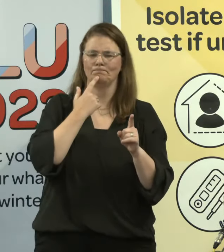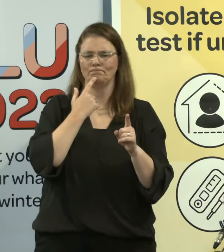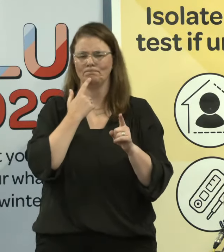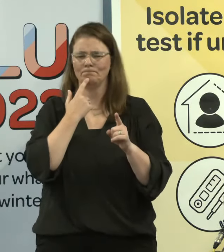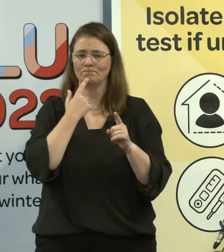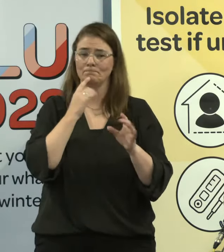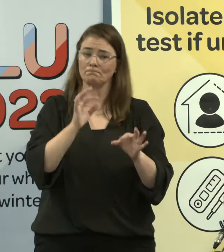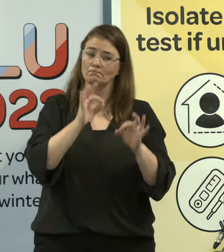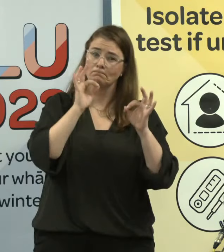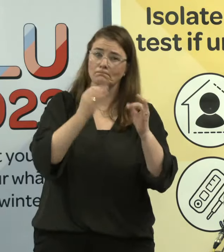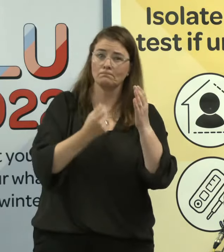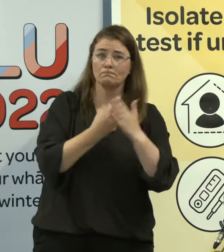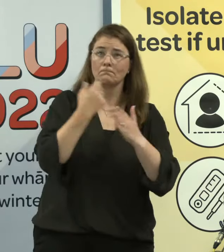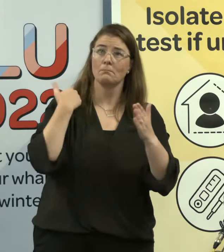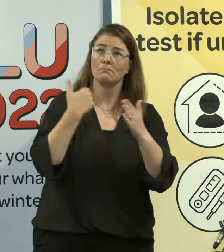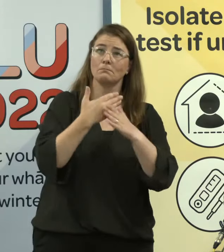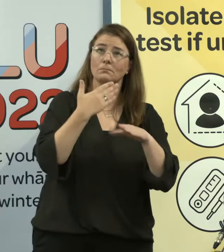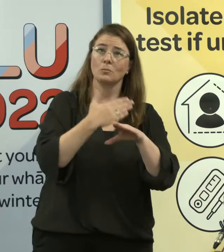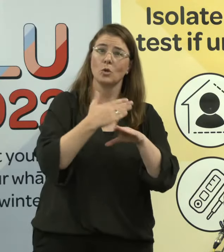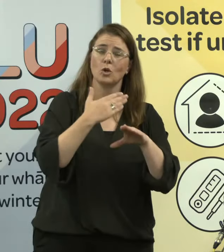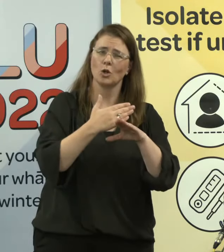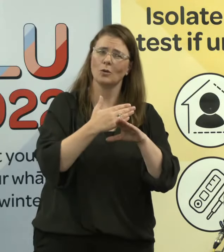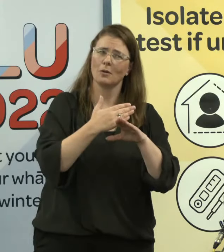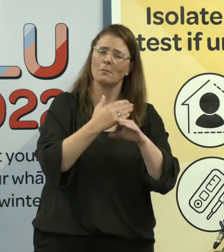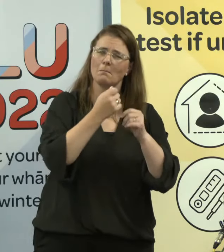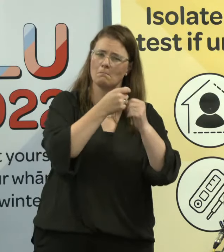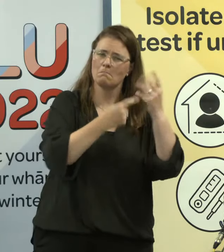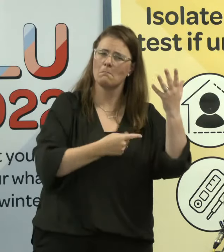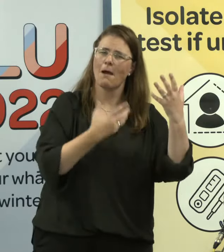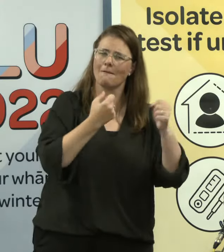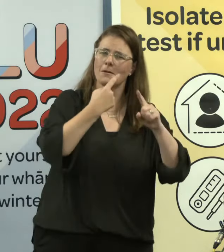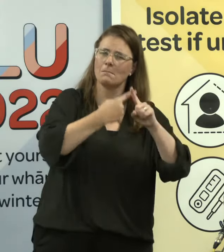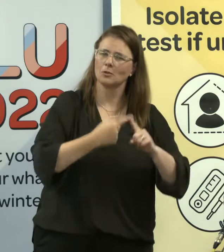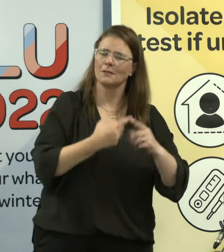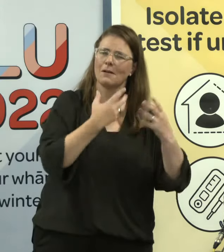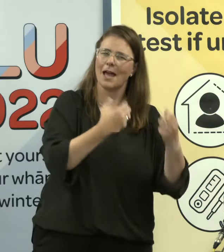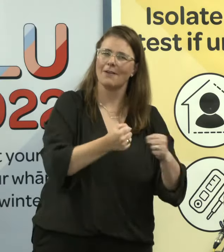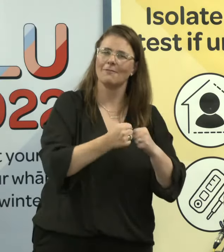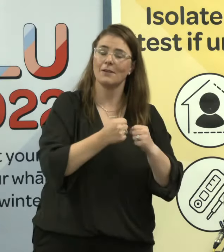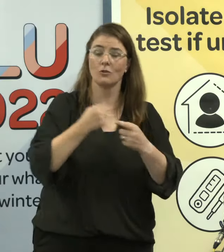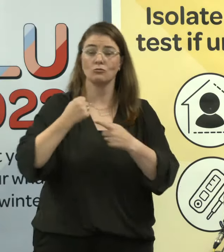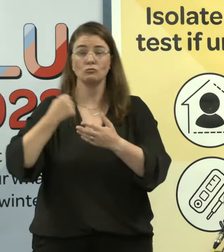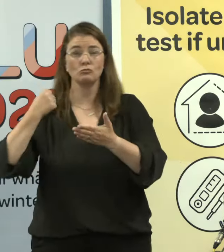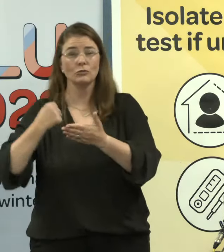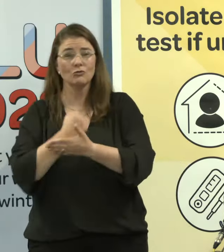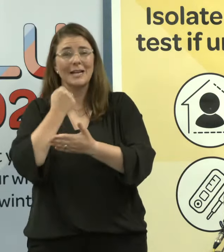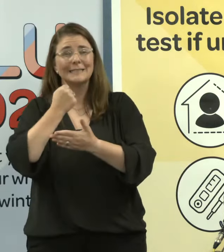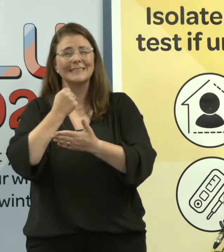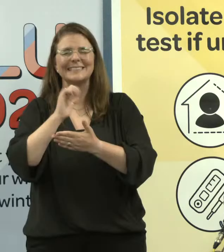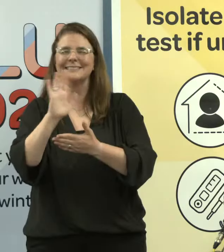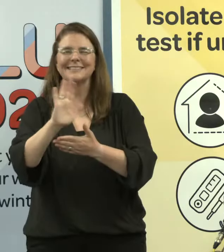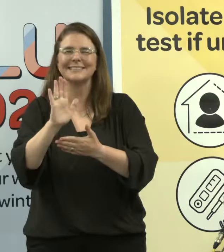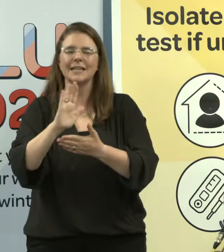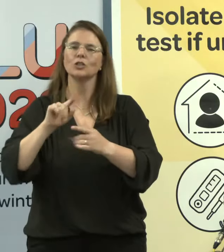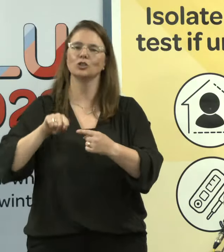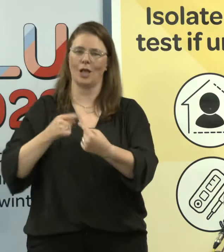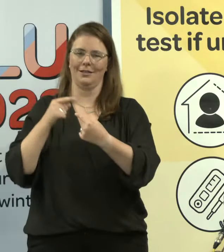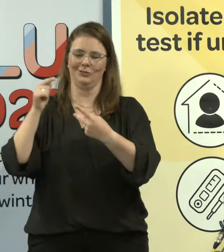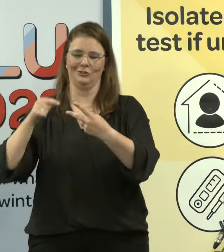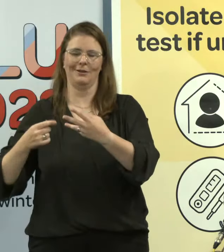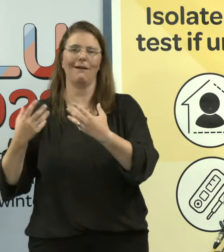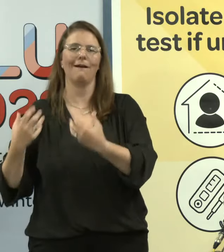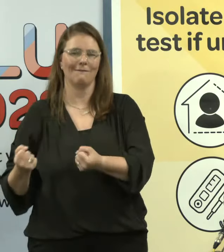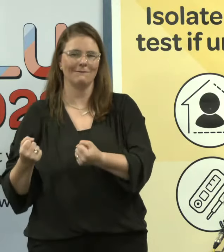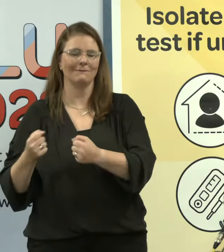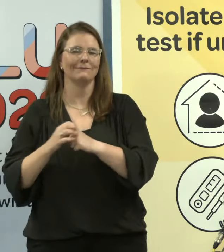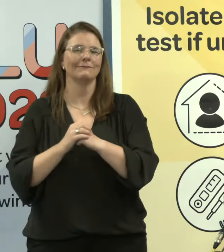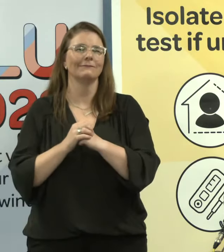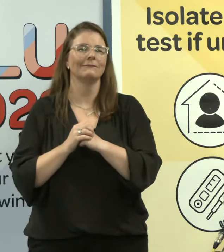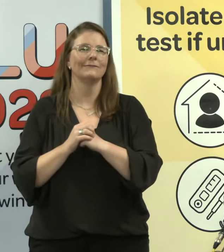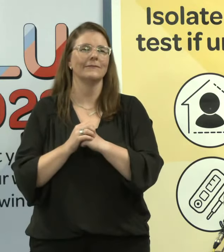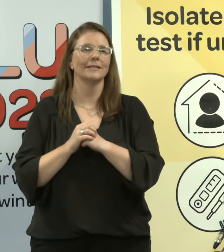a he pouri ano kei a koe?